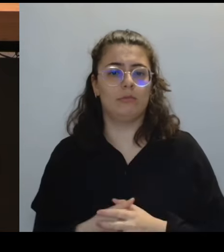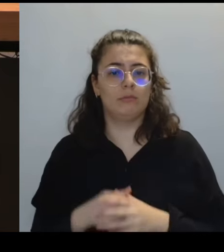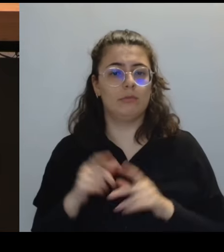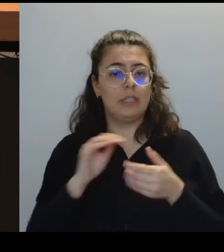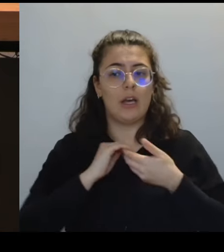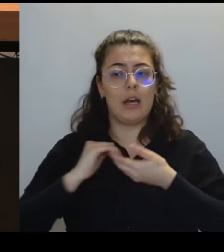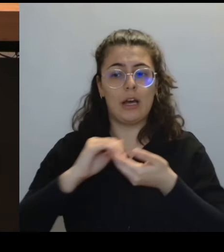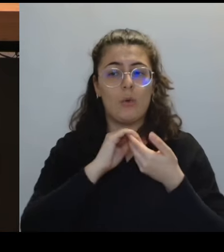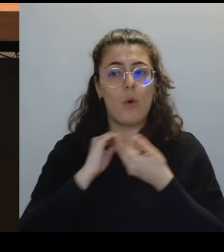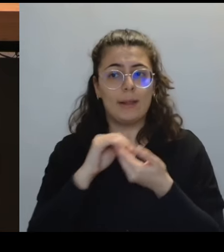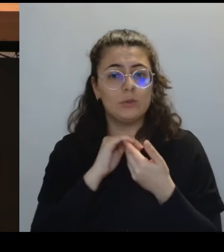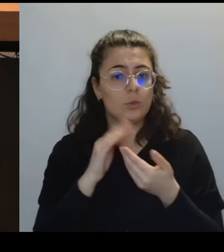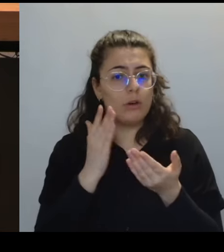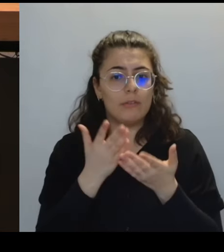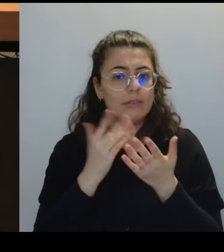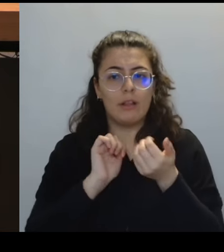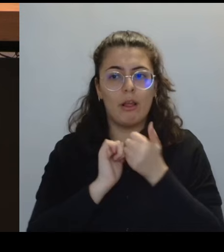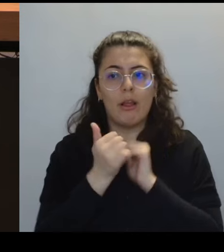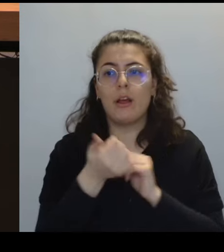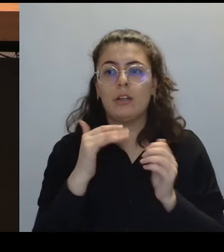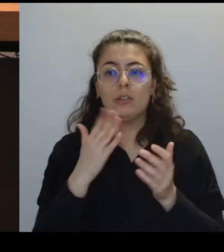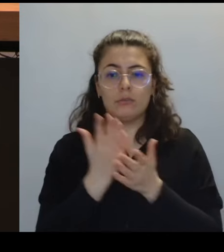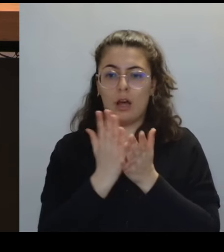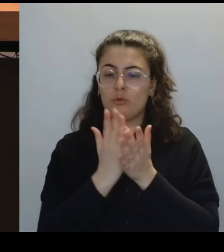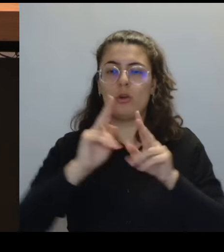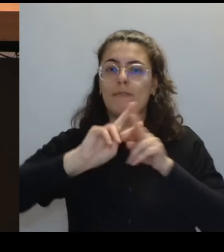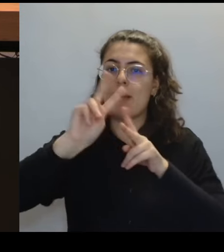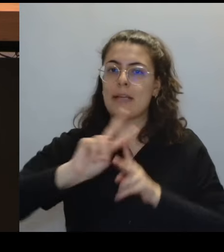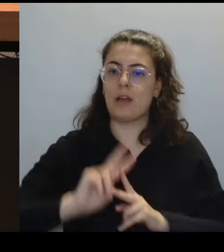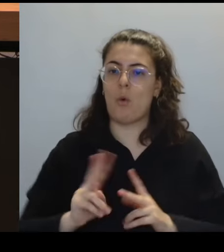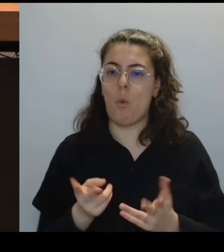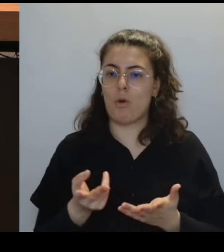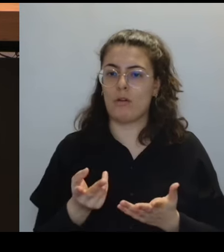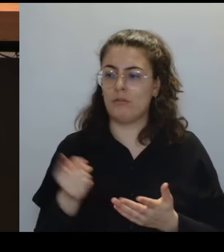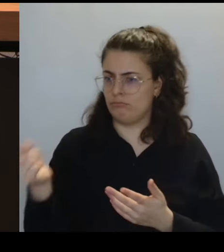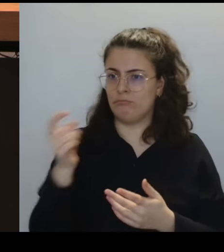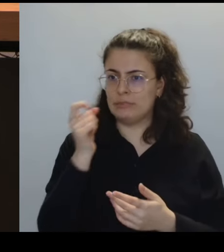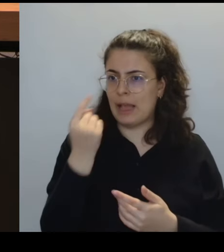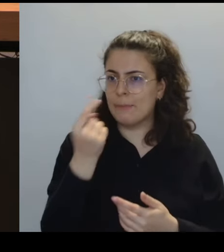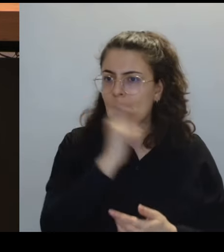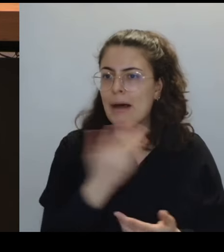Verbesserungen vorgenommen, die sie verpasst haben. Das Berliner Wohnraumversorgungsgesetz